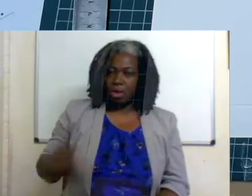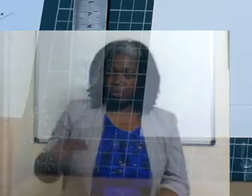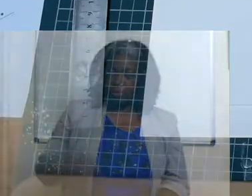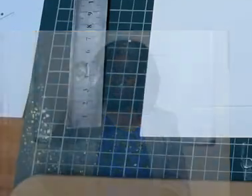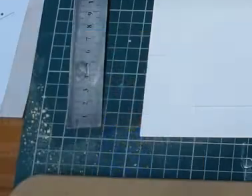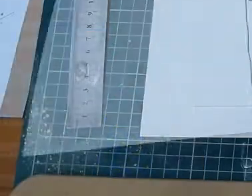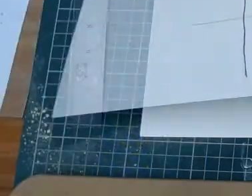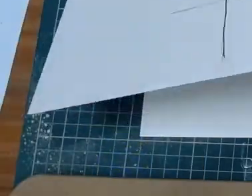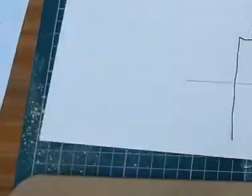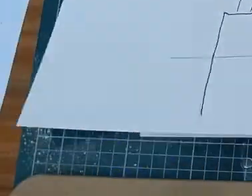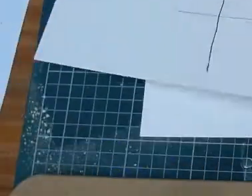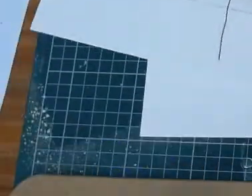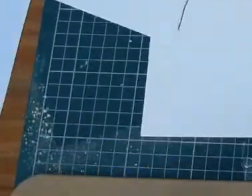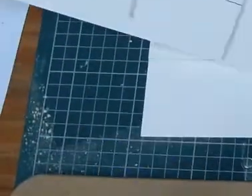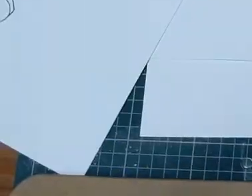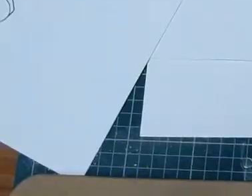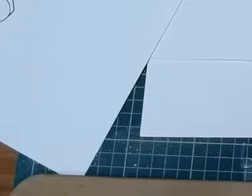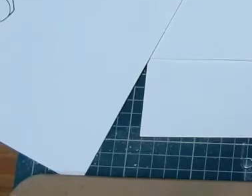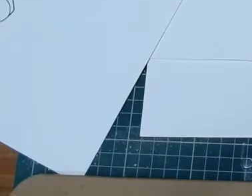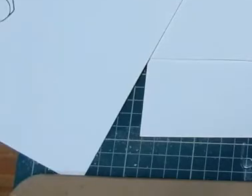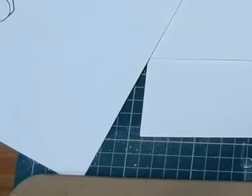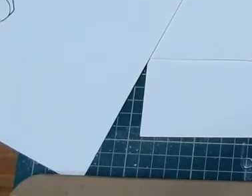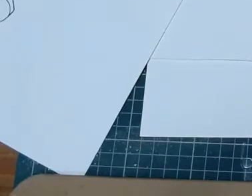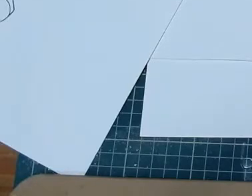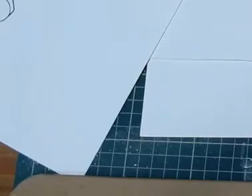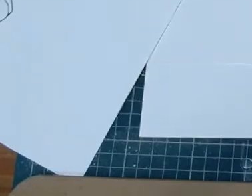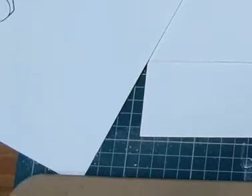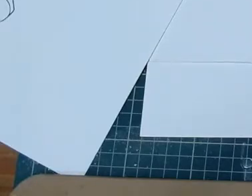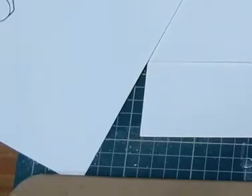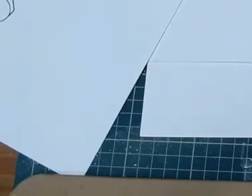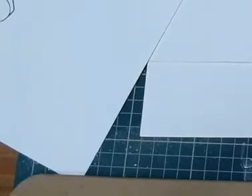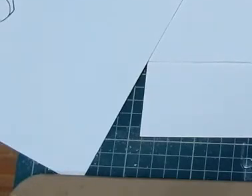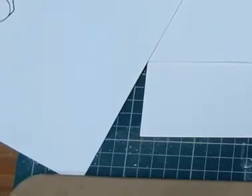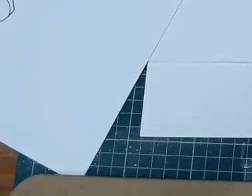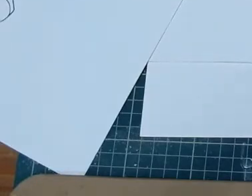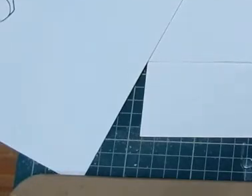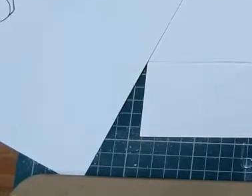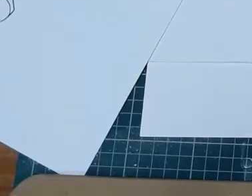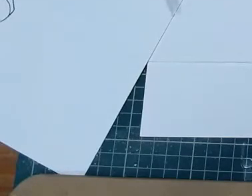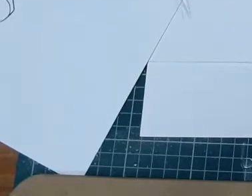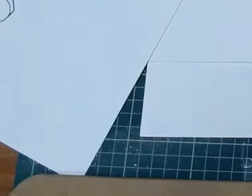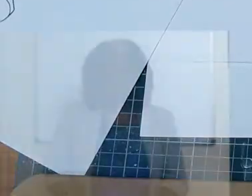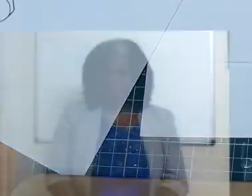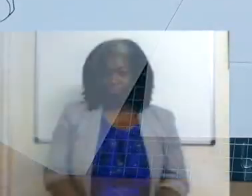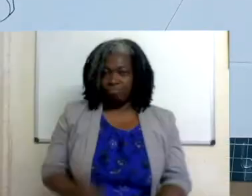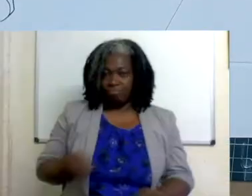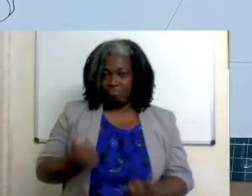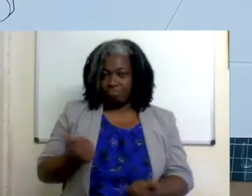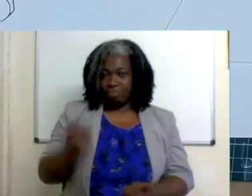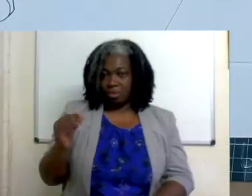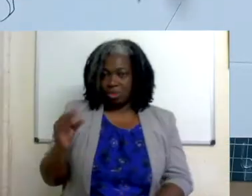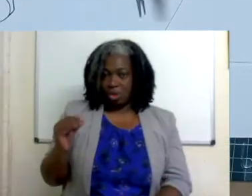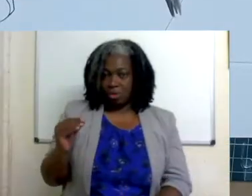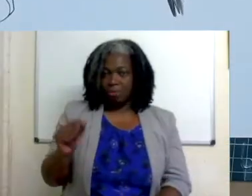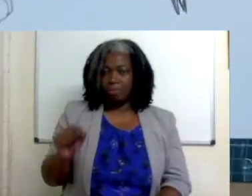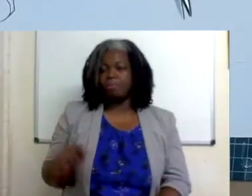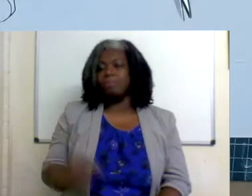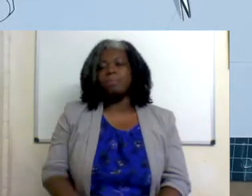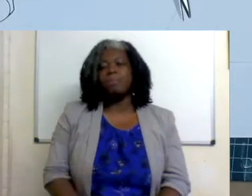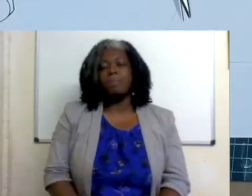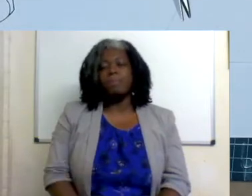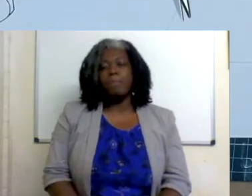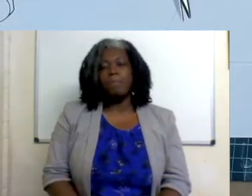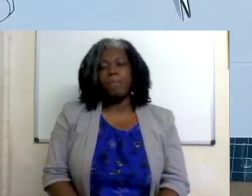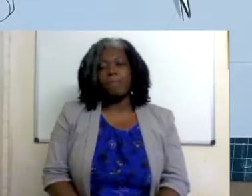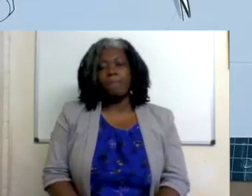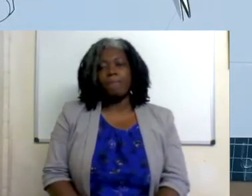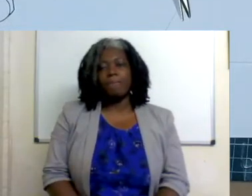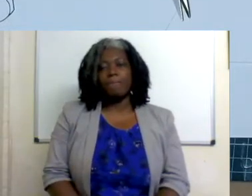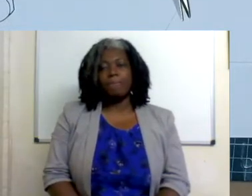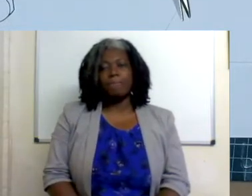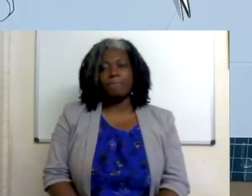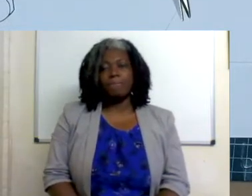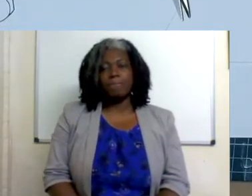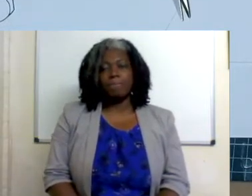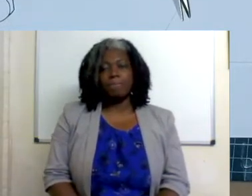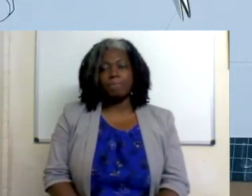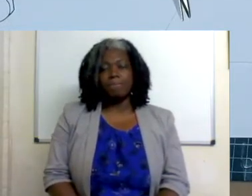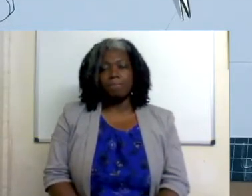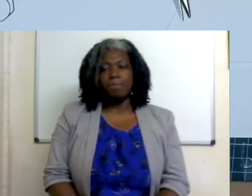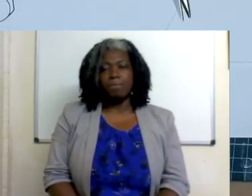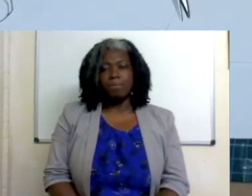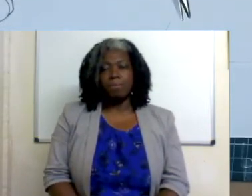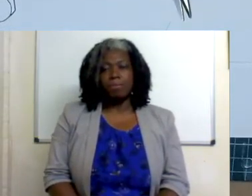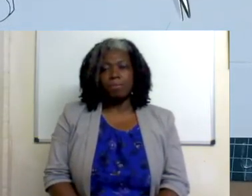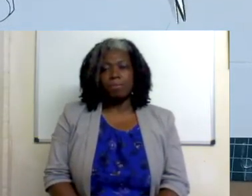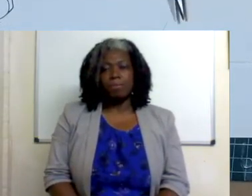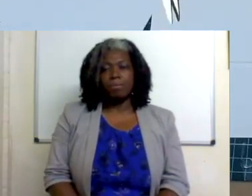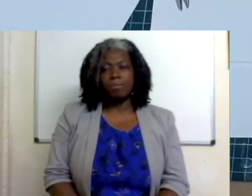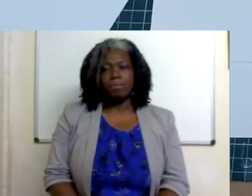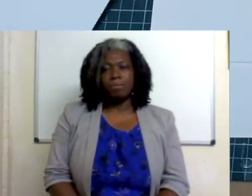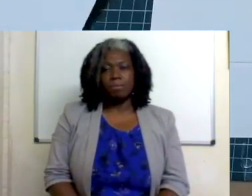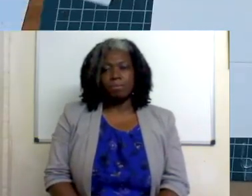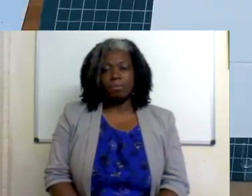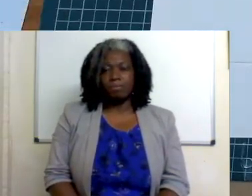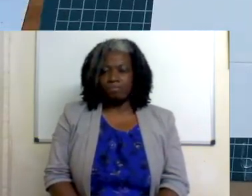s kachnou. Dobre, tady mame nasi kachnu. Tak, co ted s timto musite udelat je,